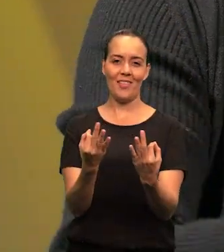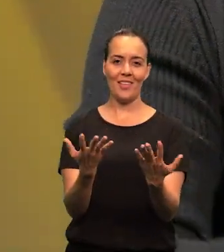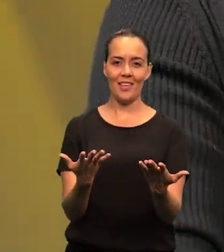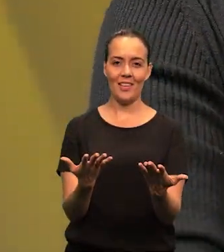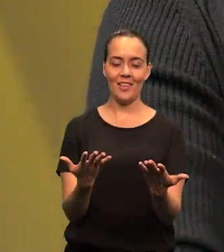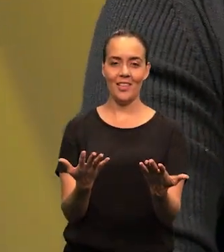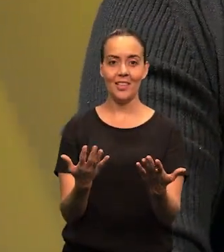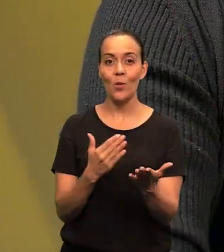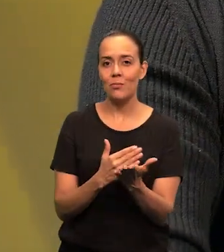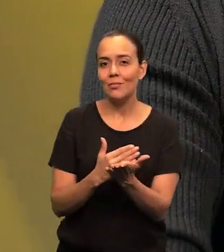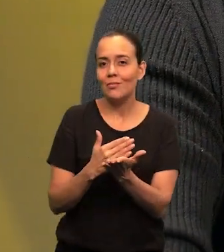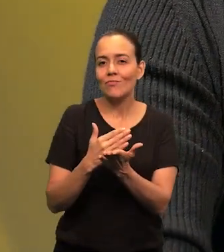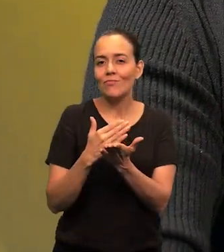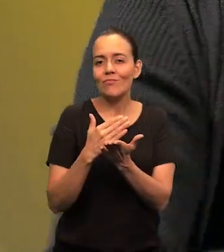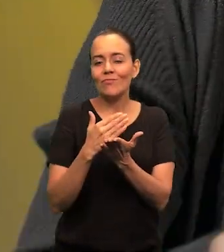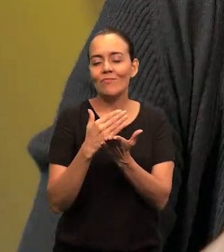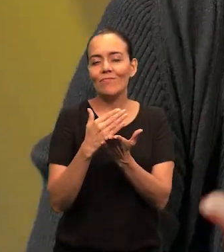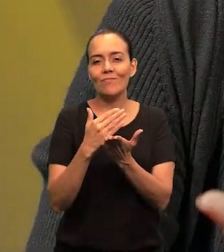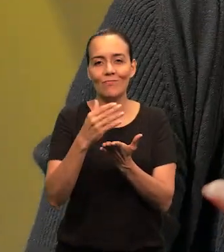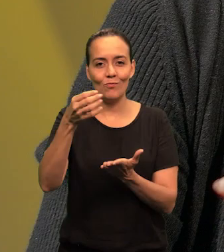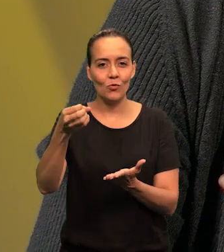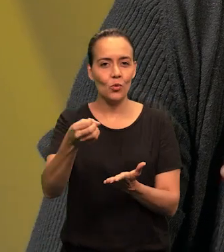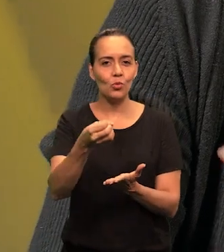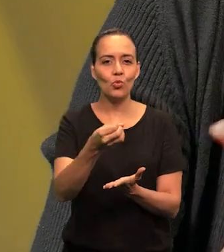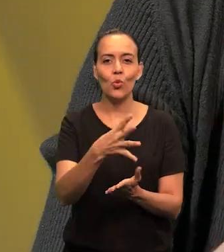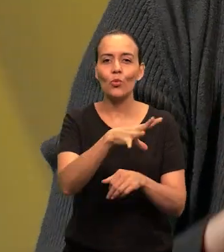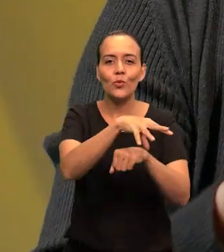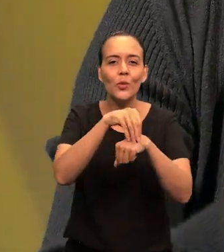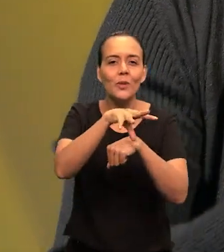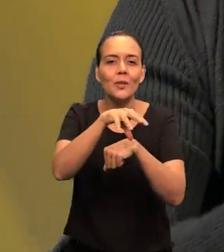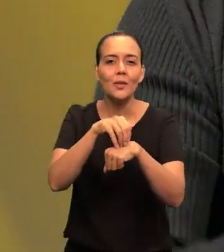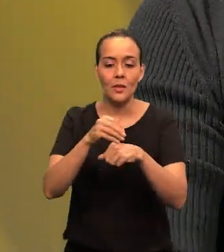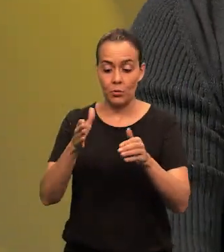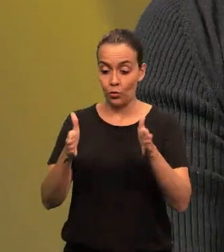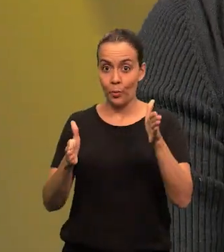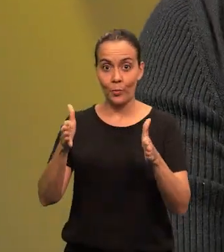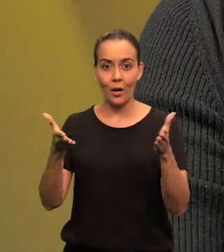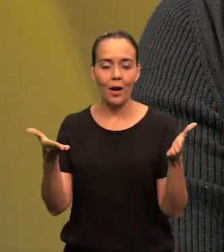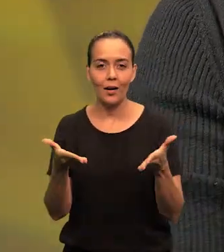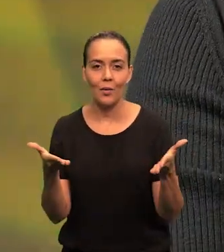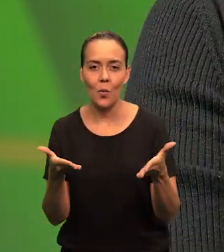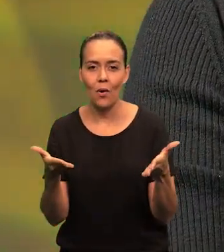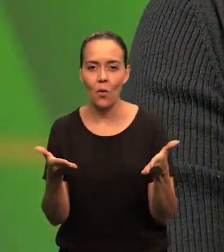isso inaugura um novo modo de conhecimento no contemporâneo.